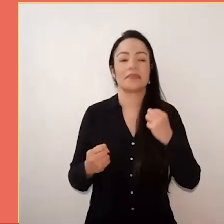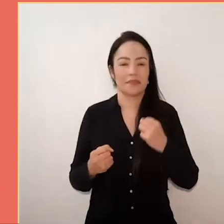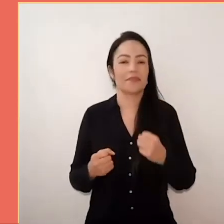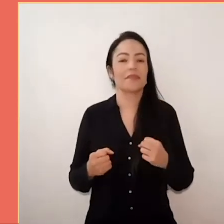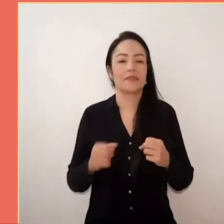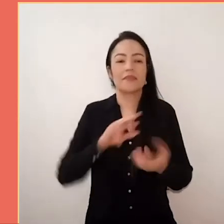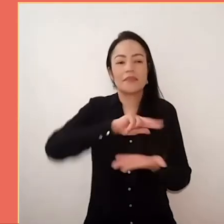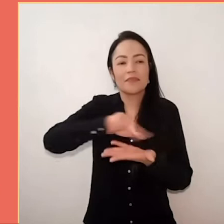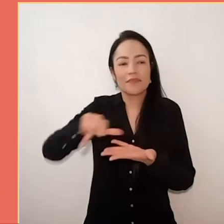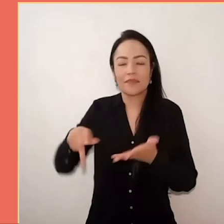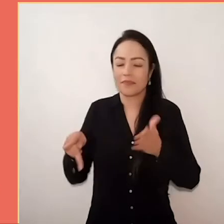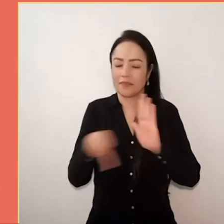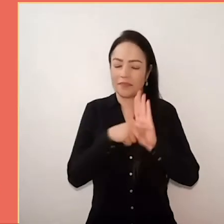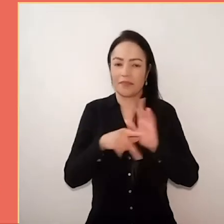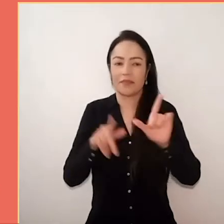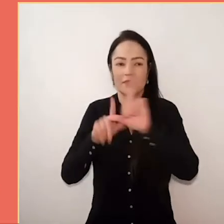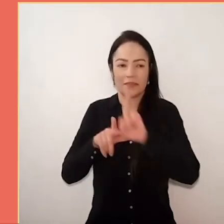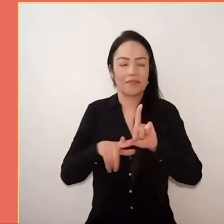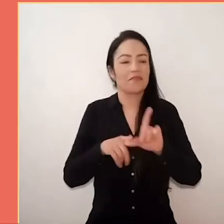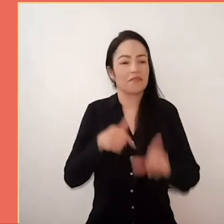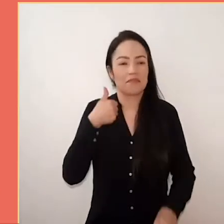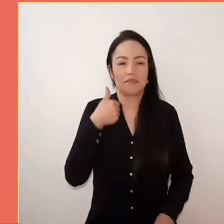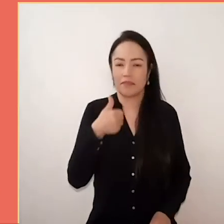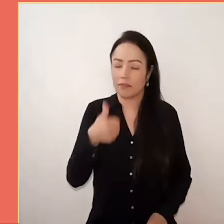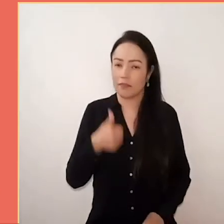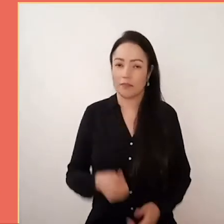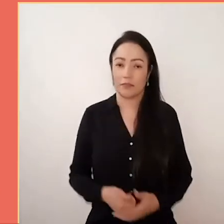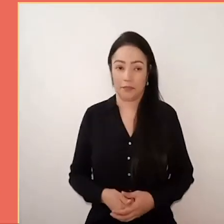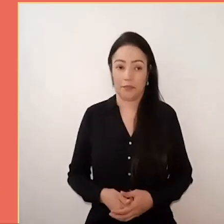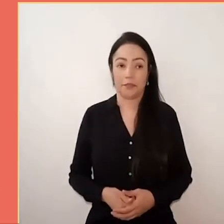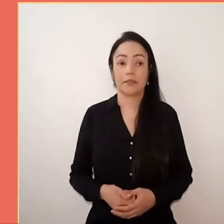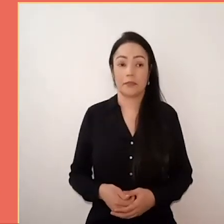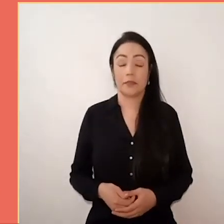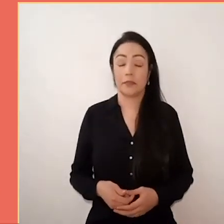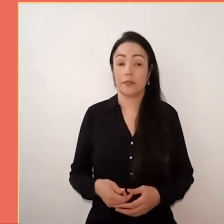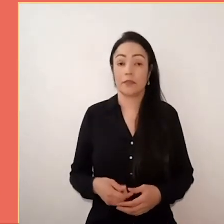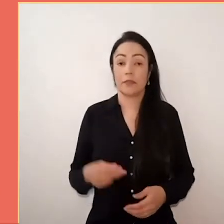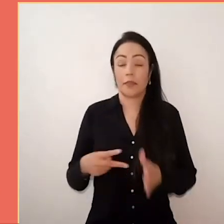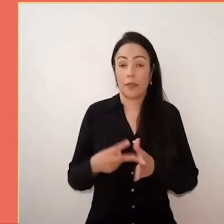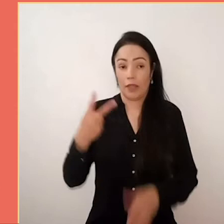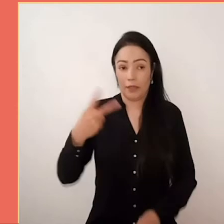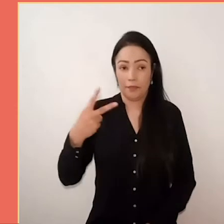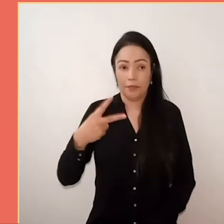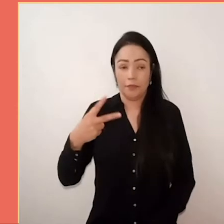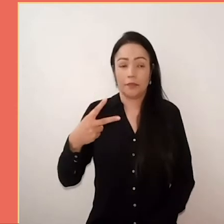da literatura, fantástica. Eu vou entrar no segundo, no nosso segundo módulo